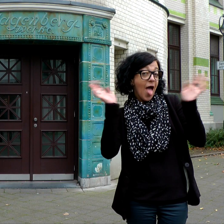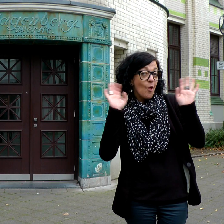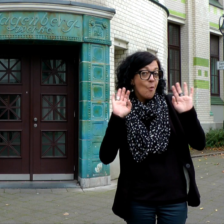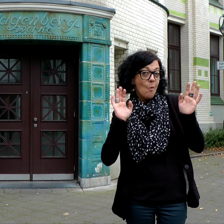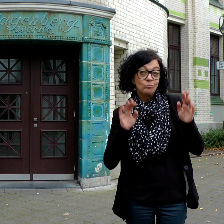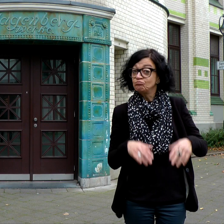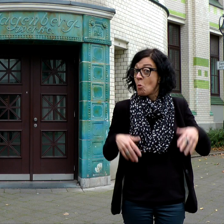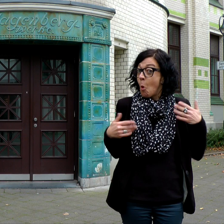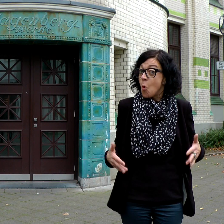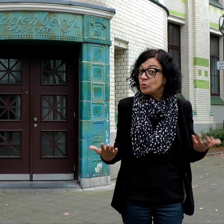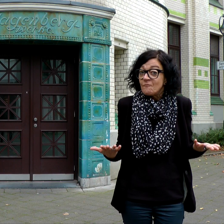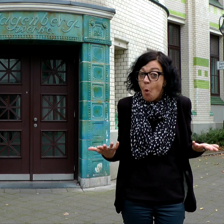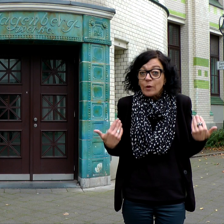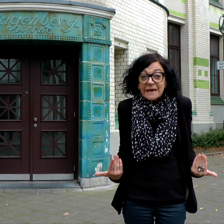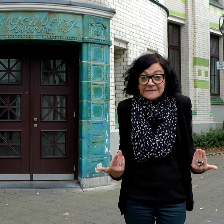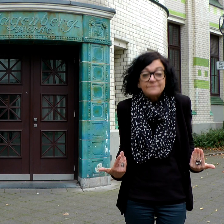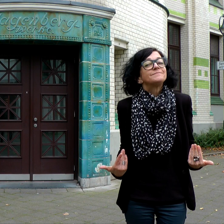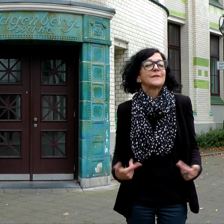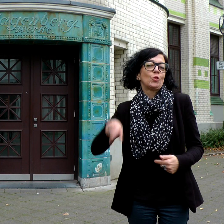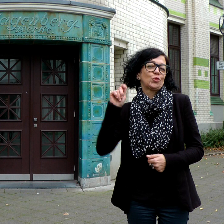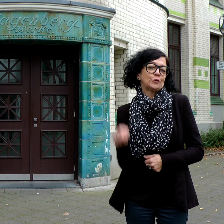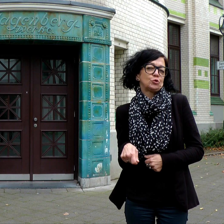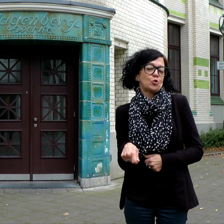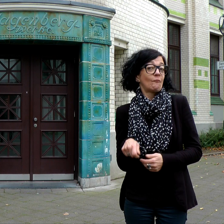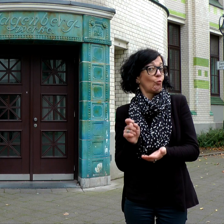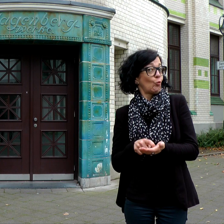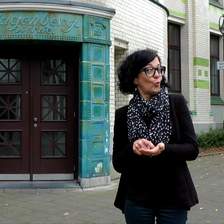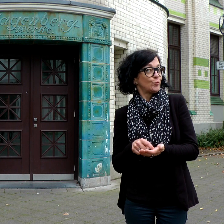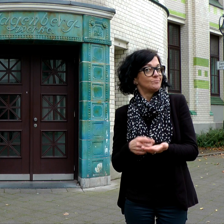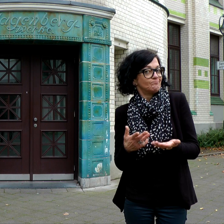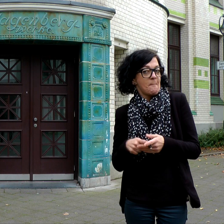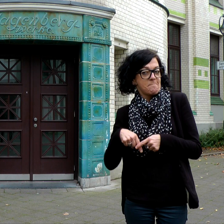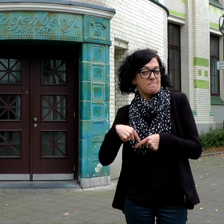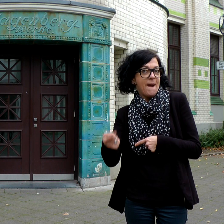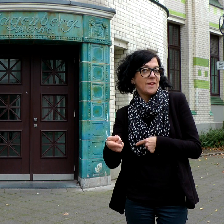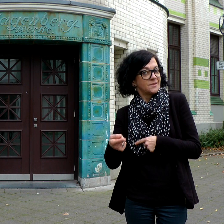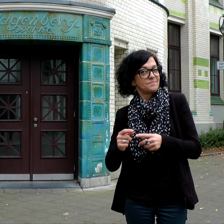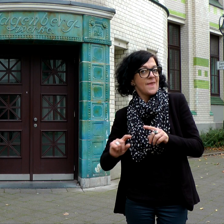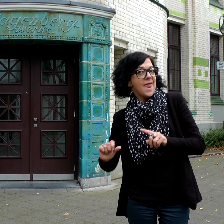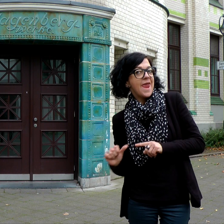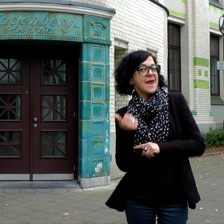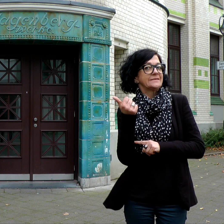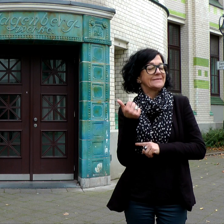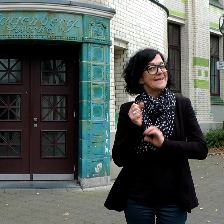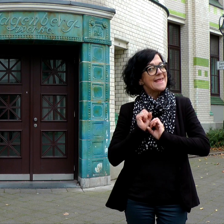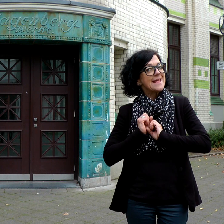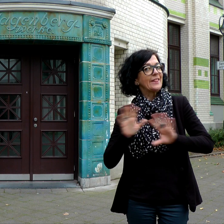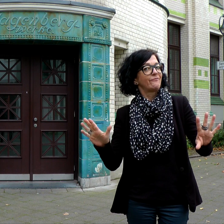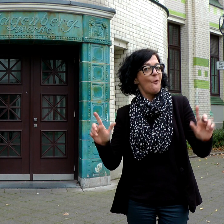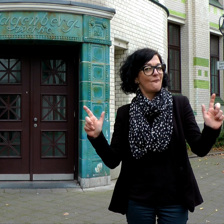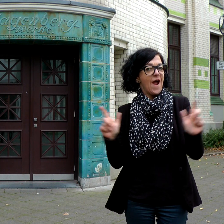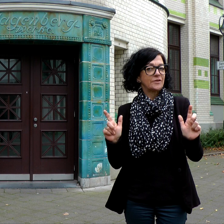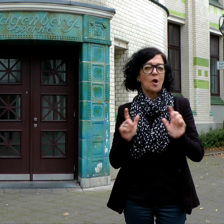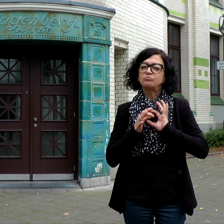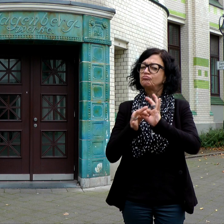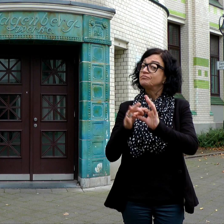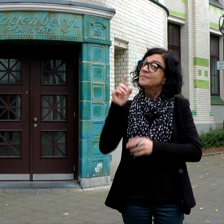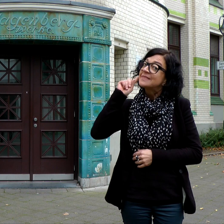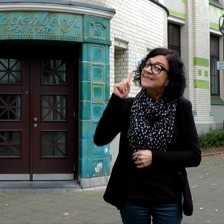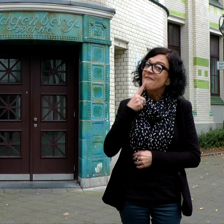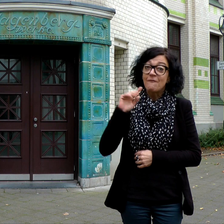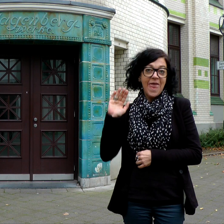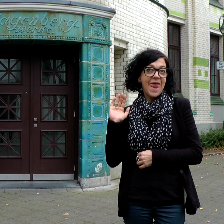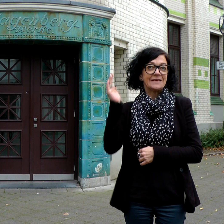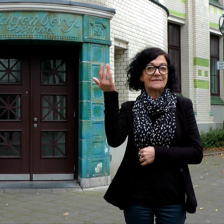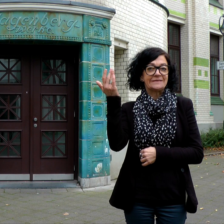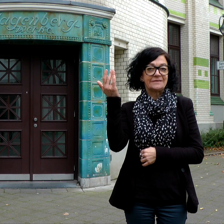Hallo, wir sind jetzt in Düsseldorf! Bald führen wir die erste Infoveranstaltung DeafExist durch.